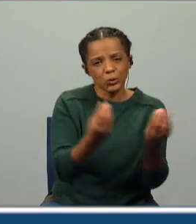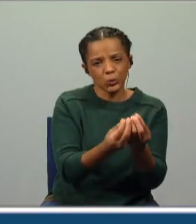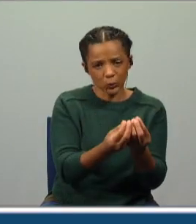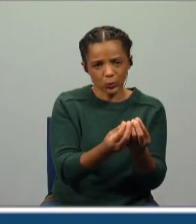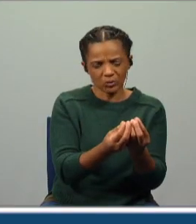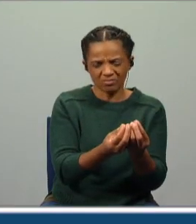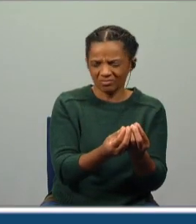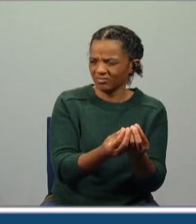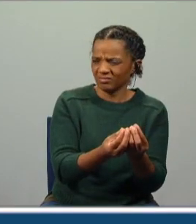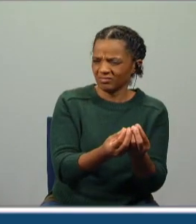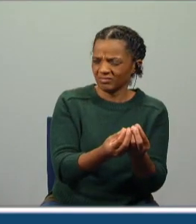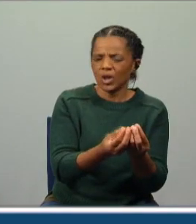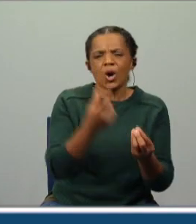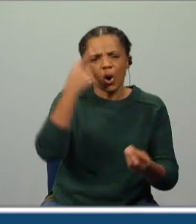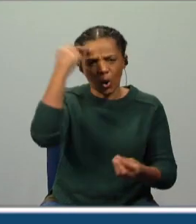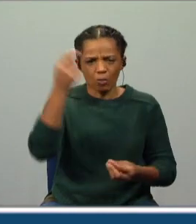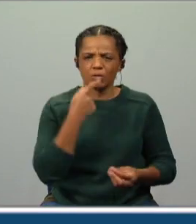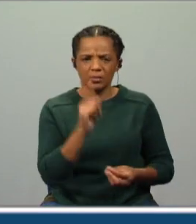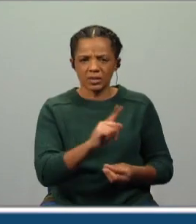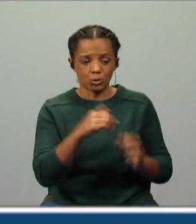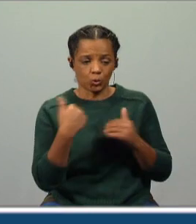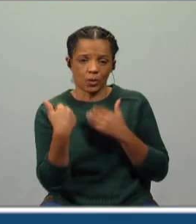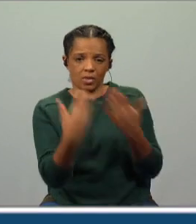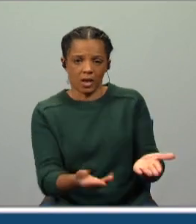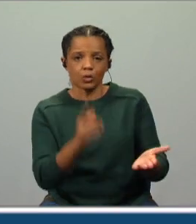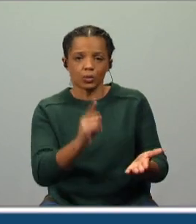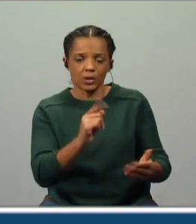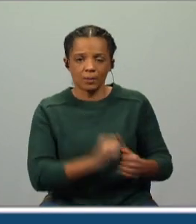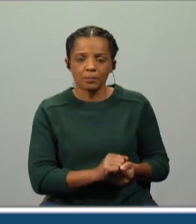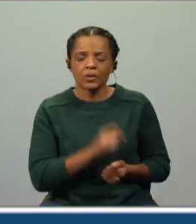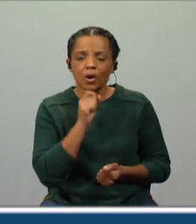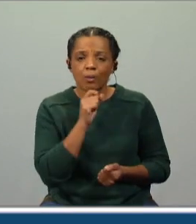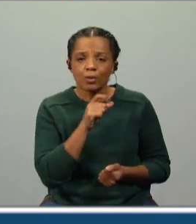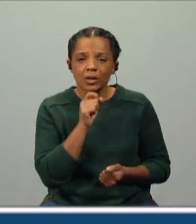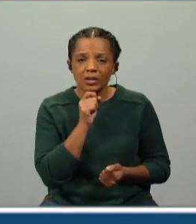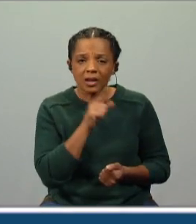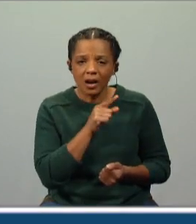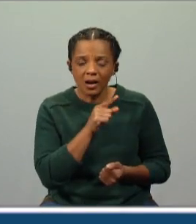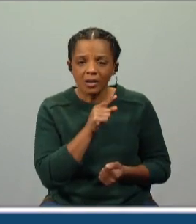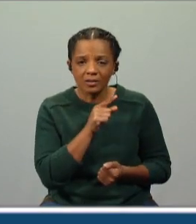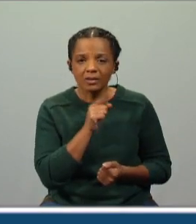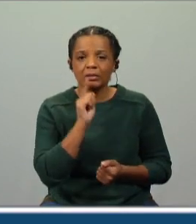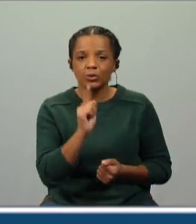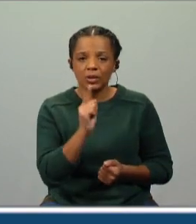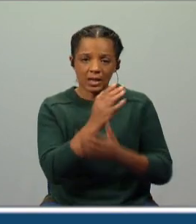não percebes lobo, Estou a dar-te a oportunidade de ter um amigo